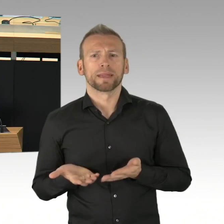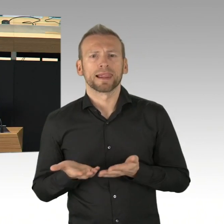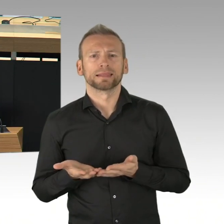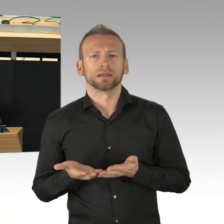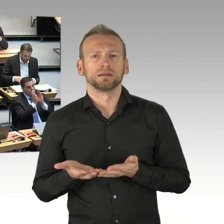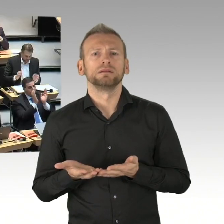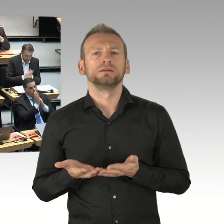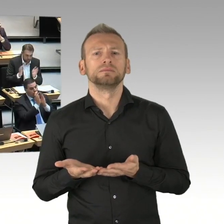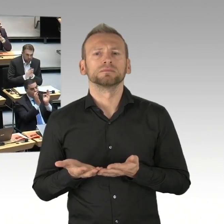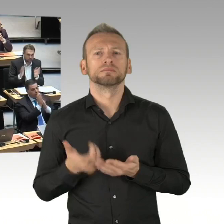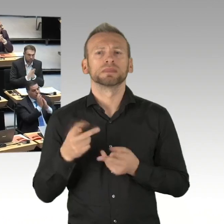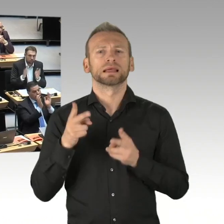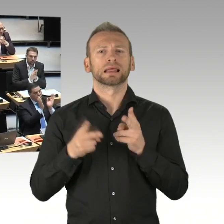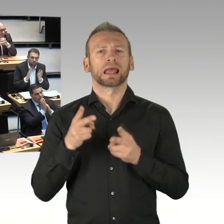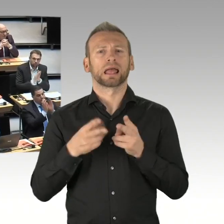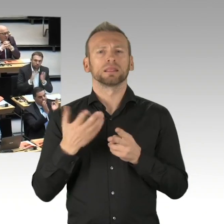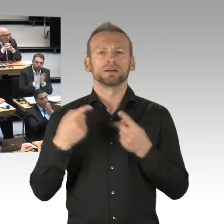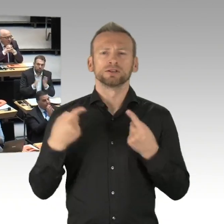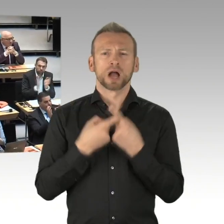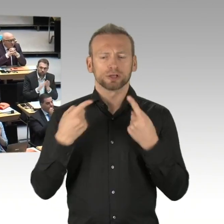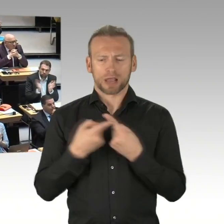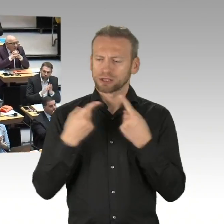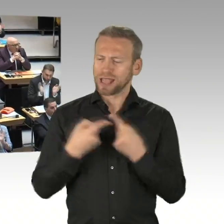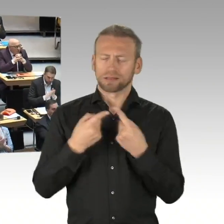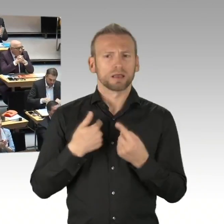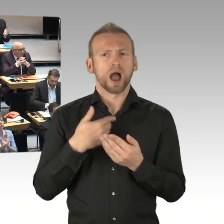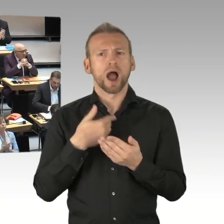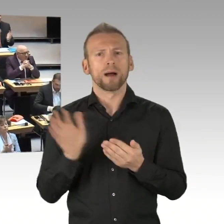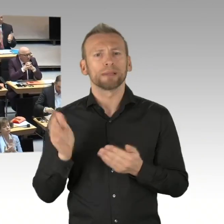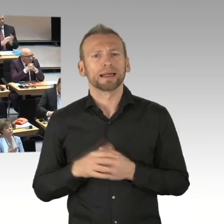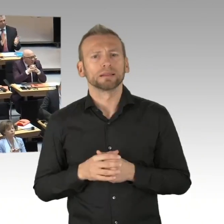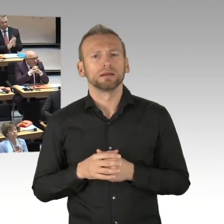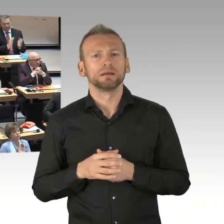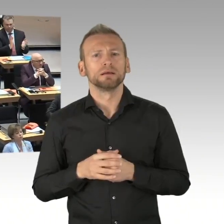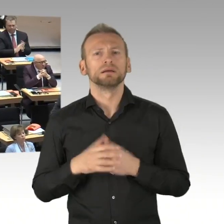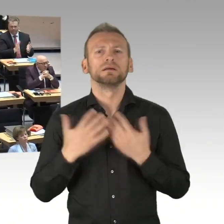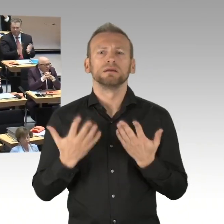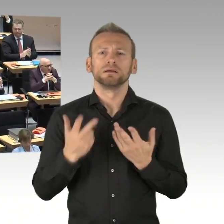(Beifall)